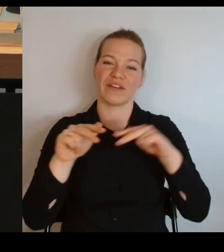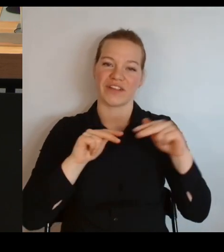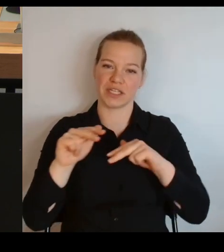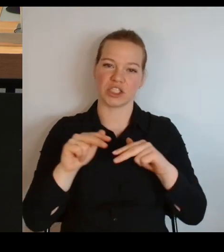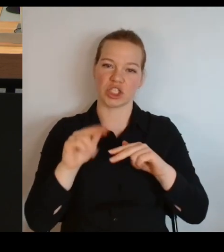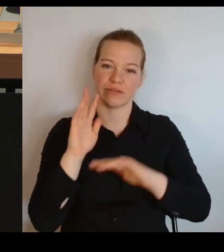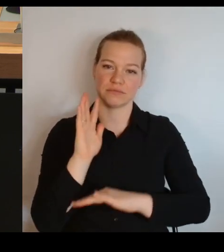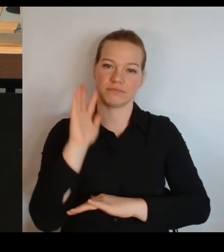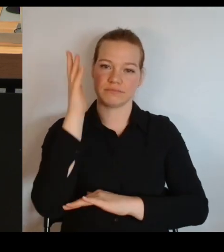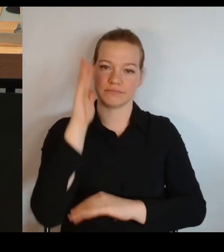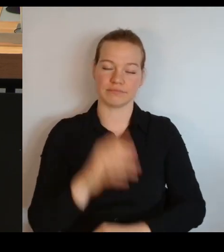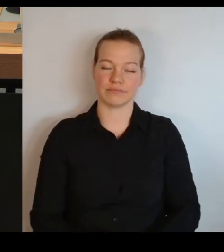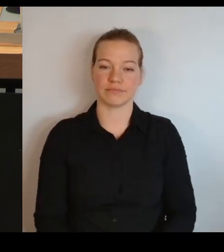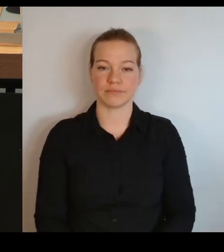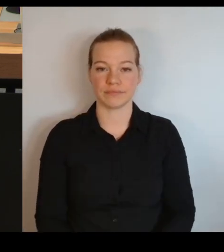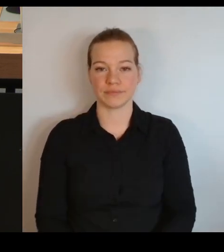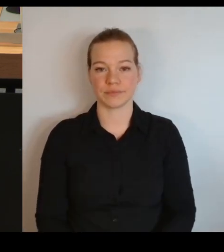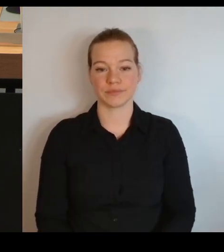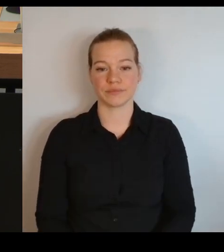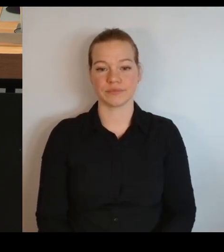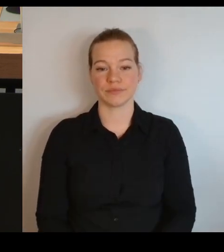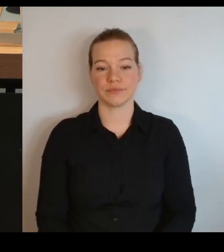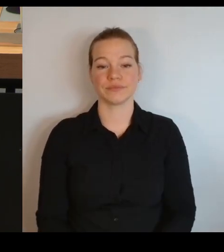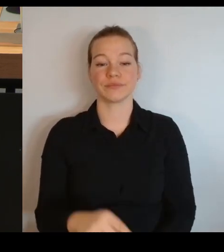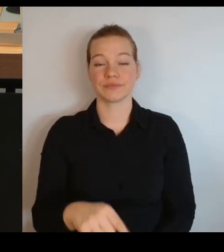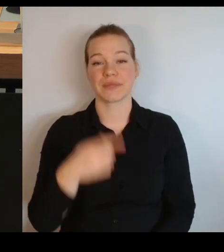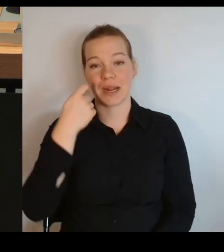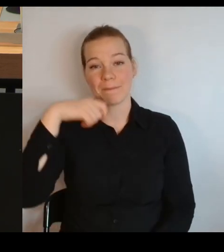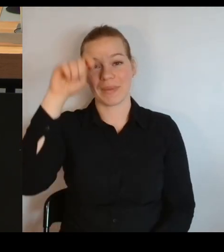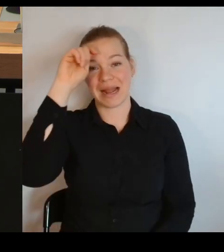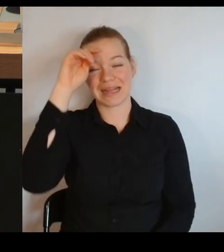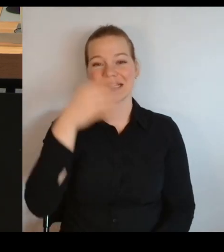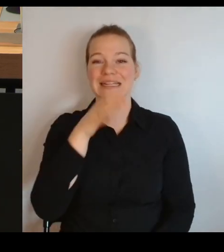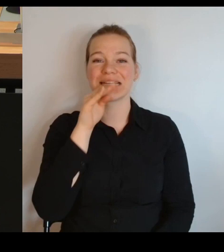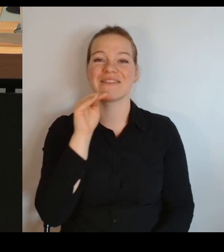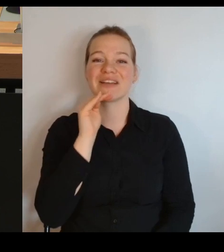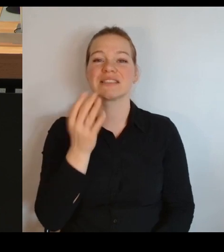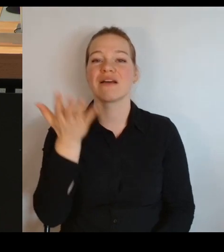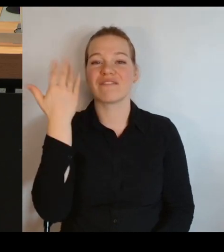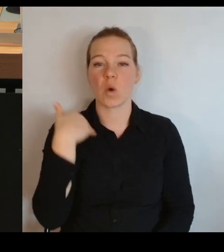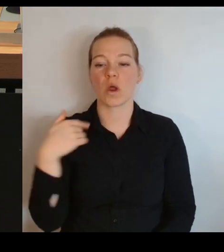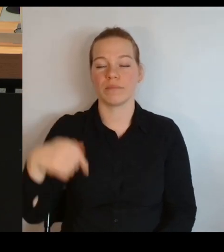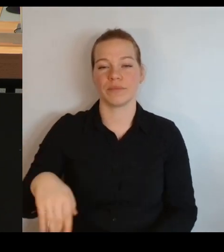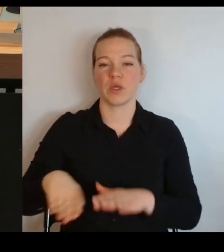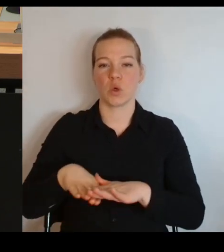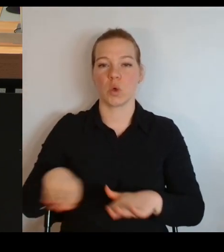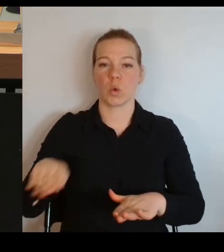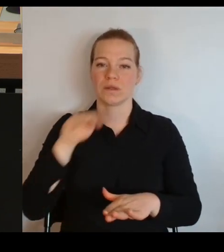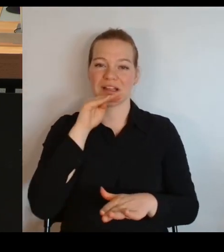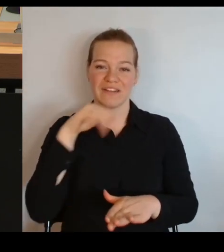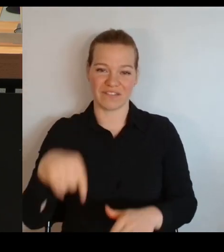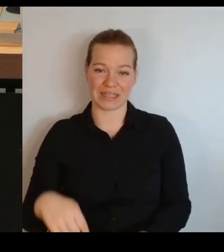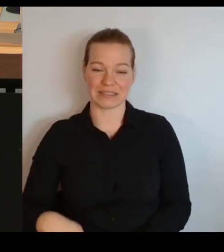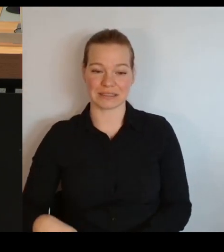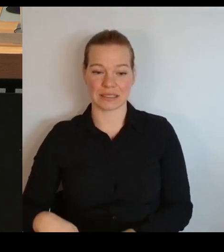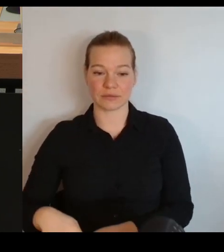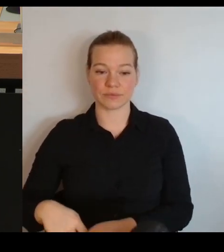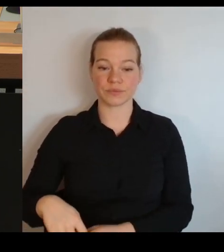Deshalb ist es im ureigensten Interesse der Wasserbetriebe, positiv auf die Grundwasservorkommen einzuwirken.